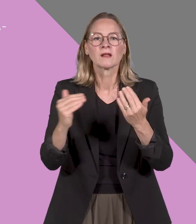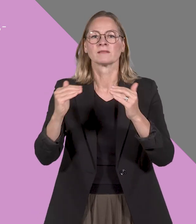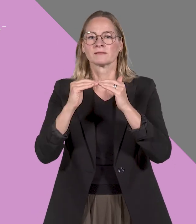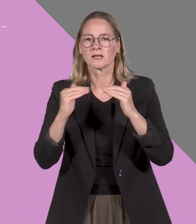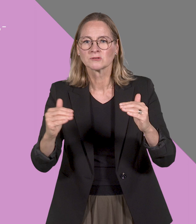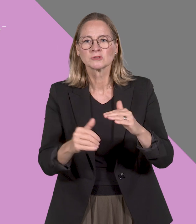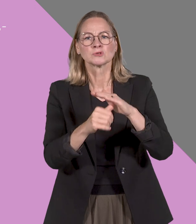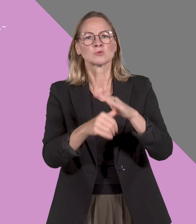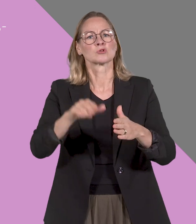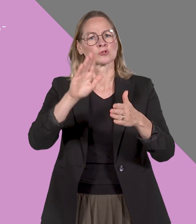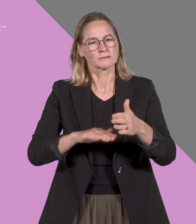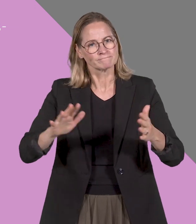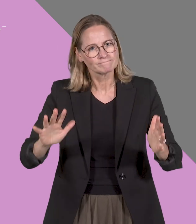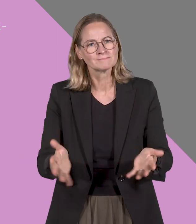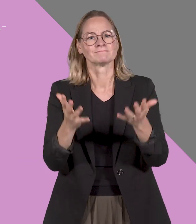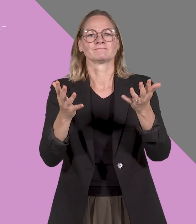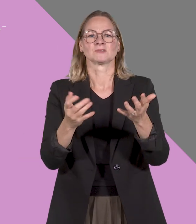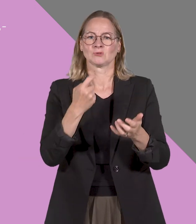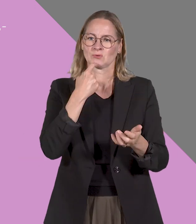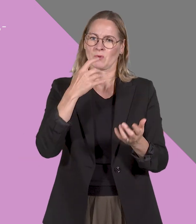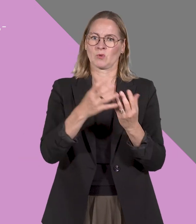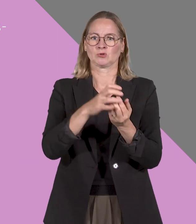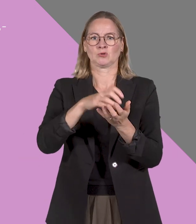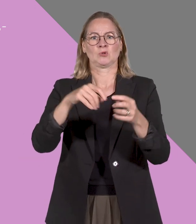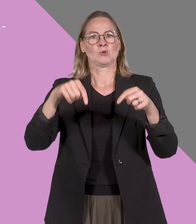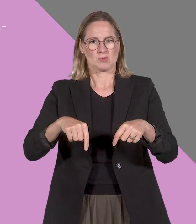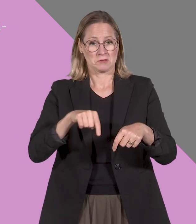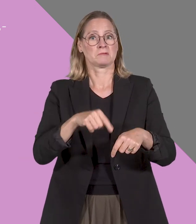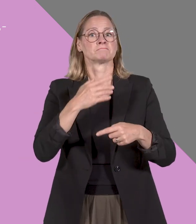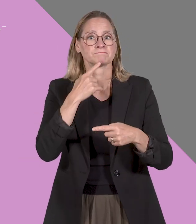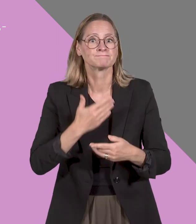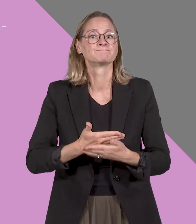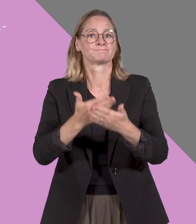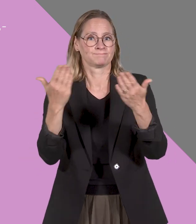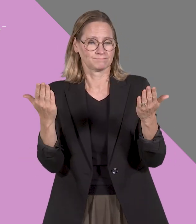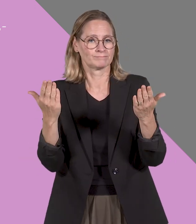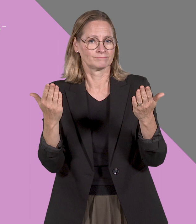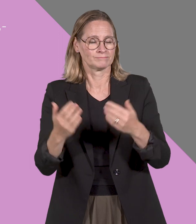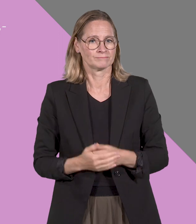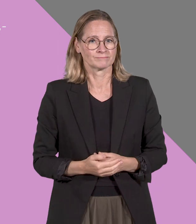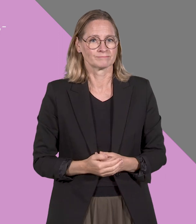tasa-arvon ja syrjimättömyyden edistämisestä suomalaisessa yhteiskunnassa.